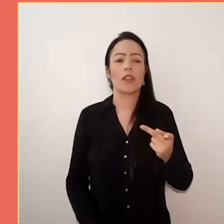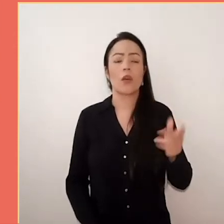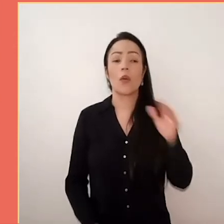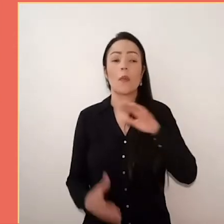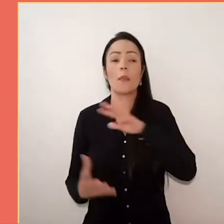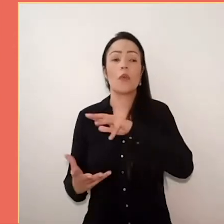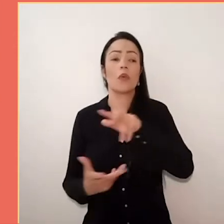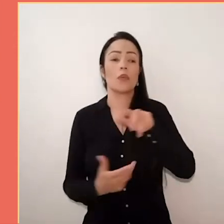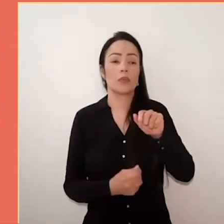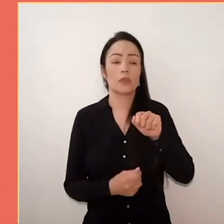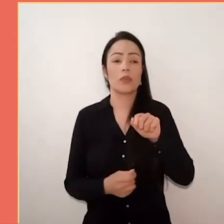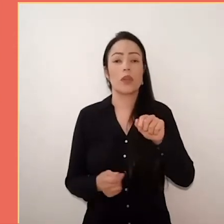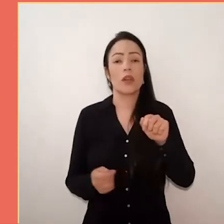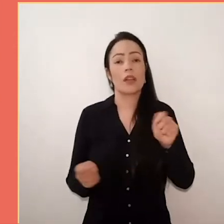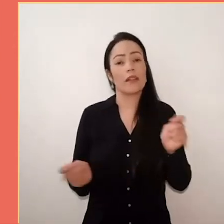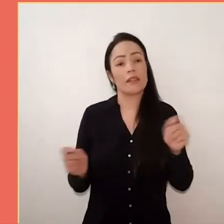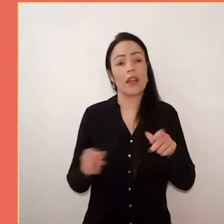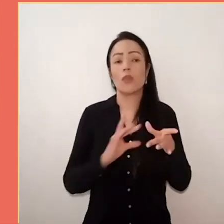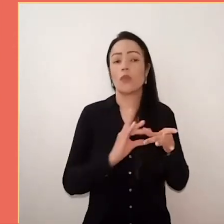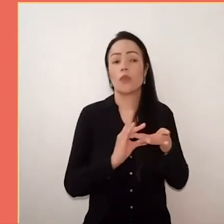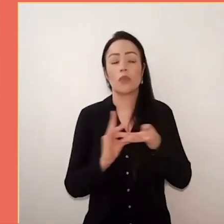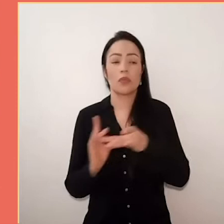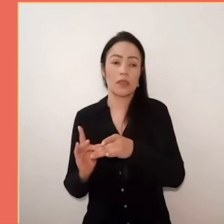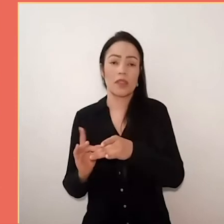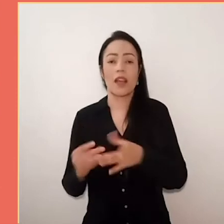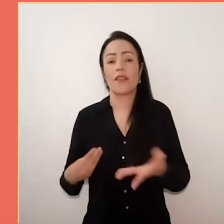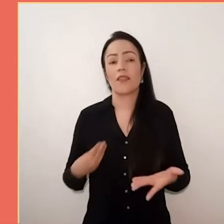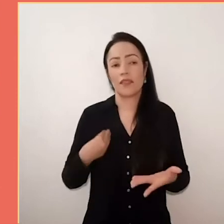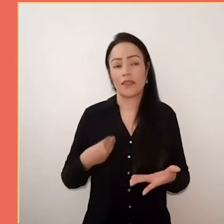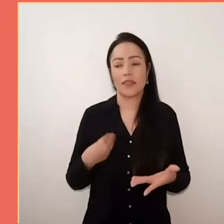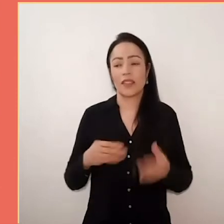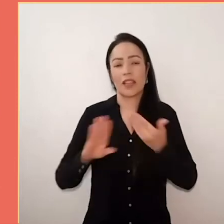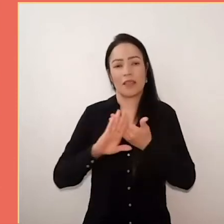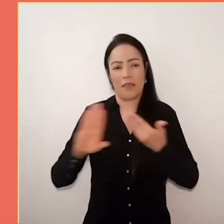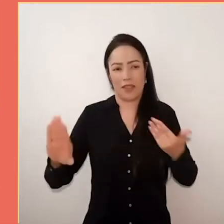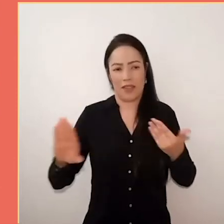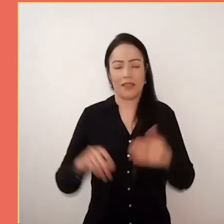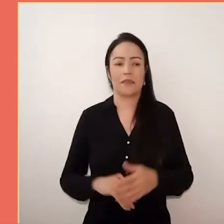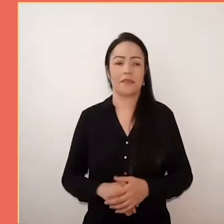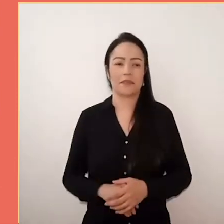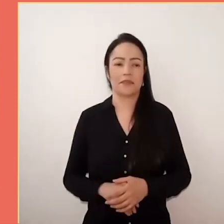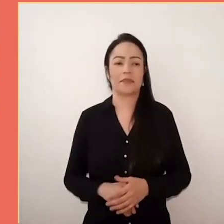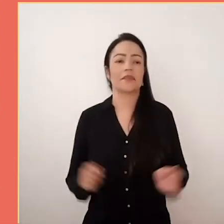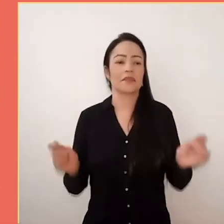ou seja, o contexto das vidas alheias que constroem o mundo.